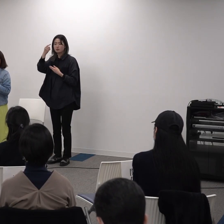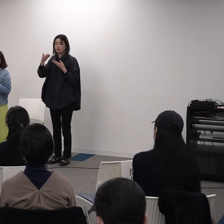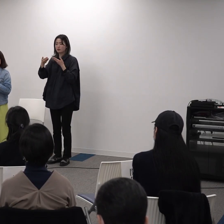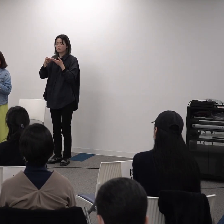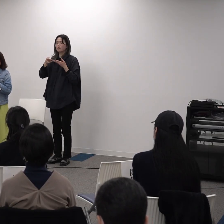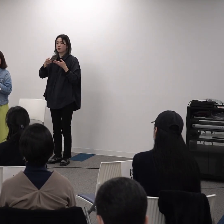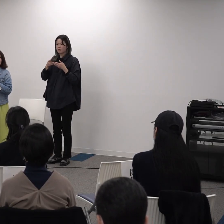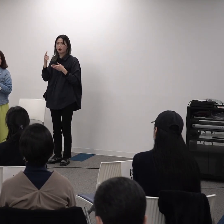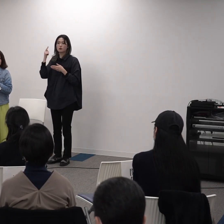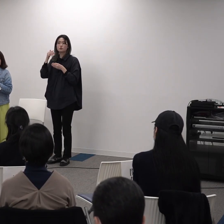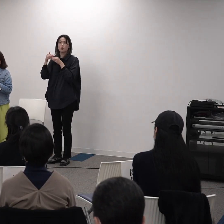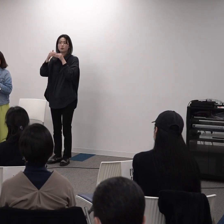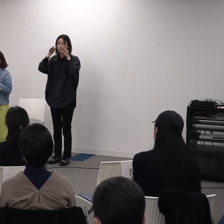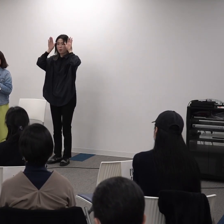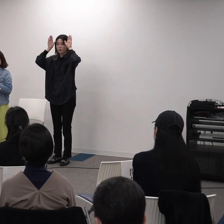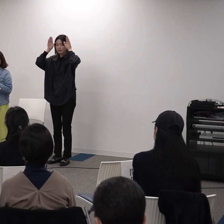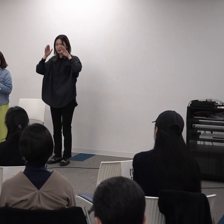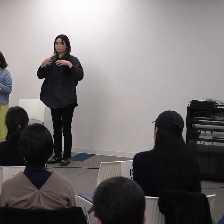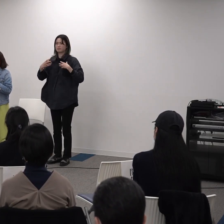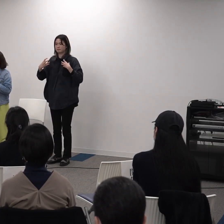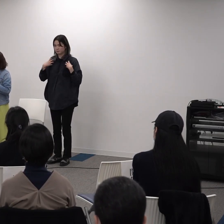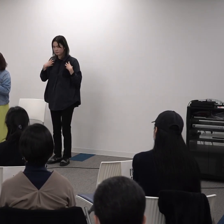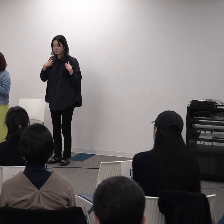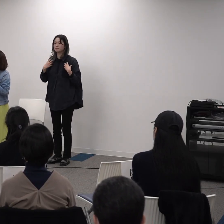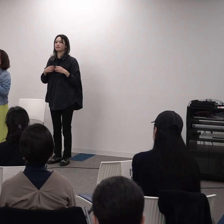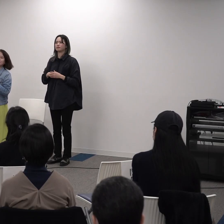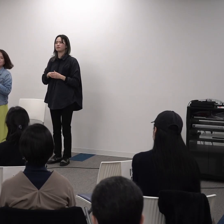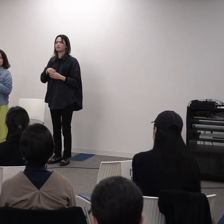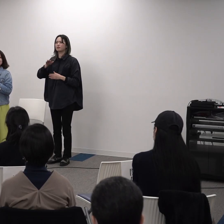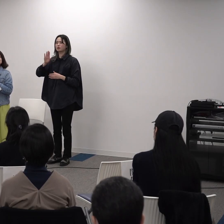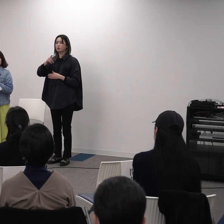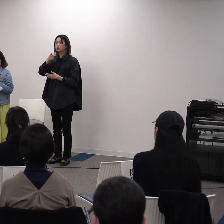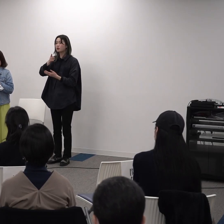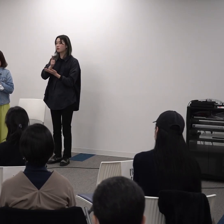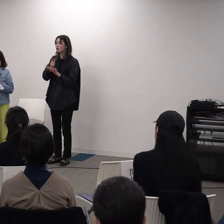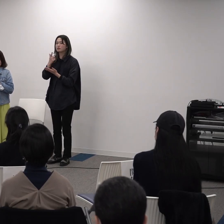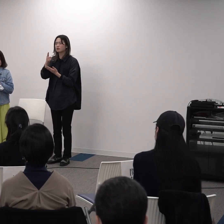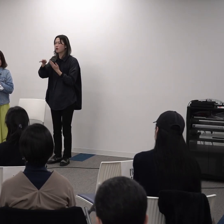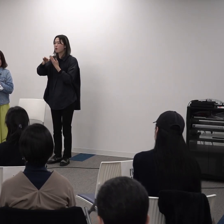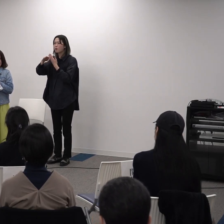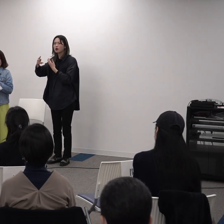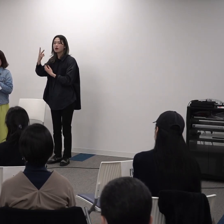実はそれだけではなくて残り二つ大きなミッションがあります